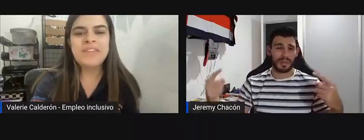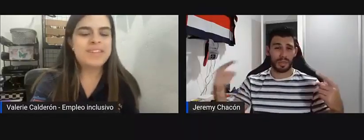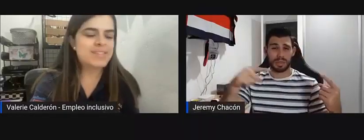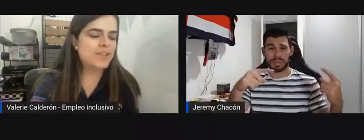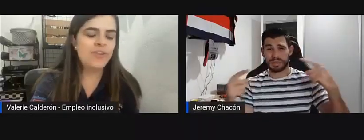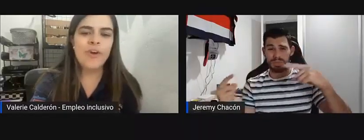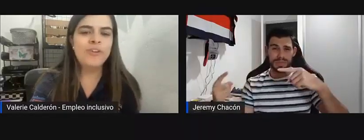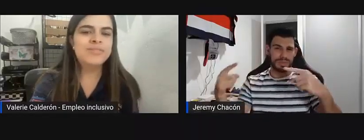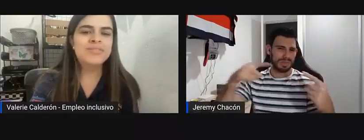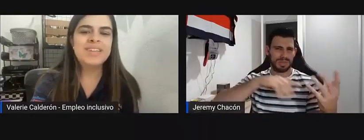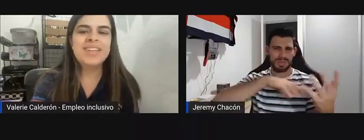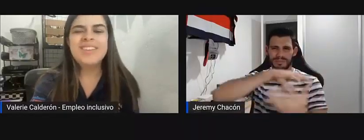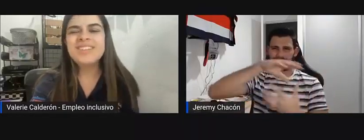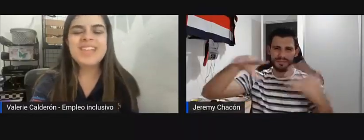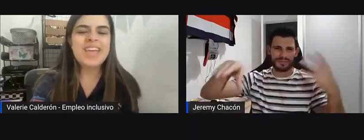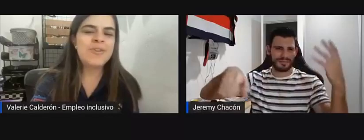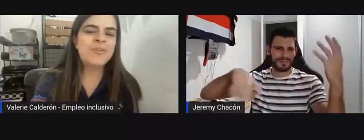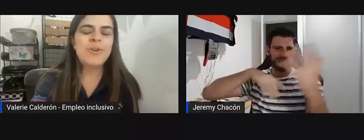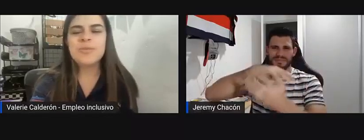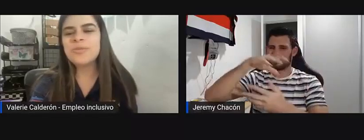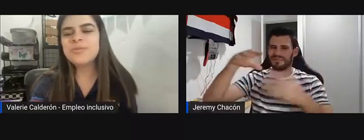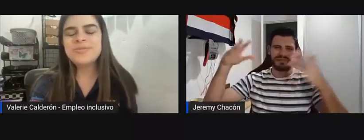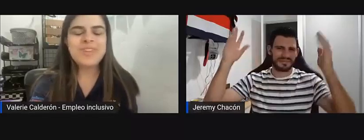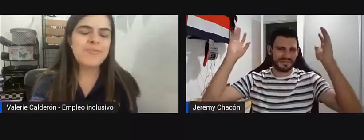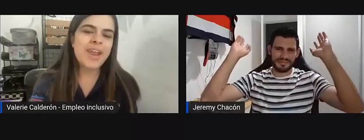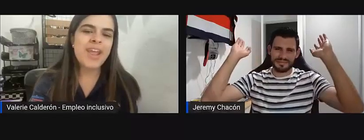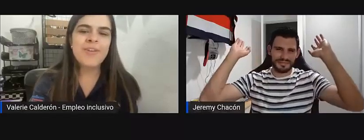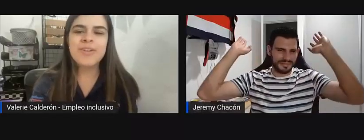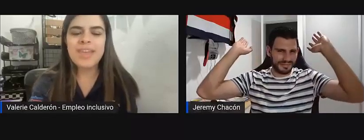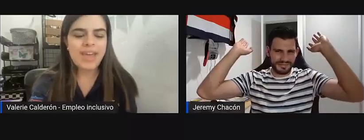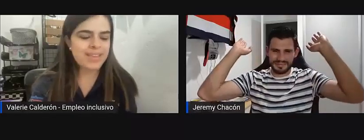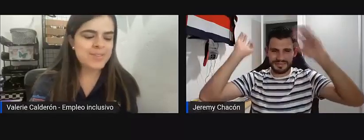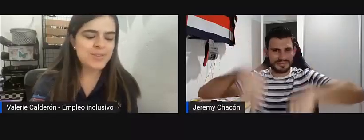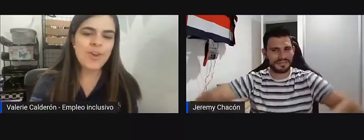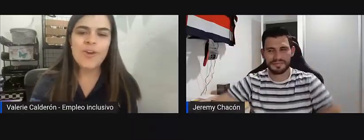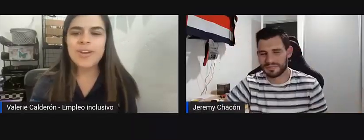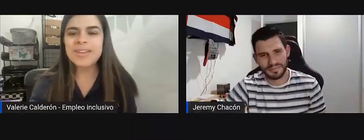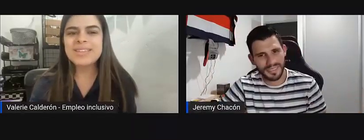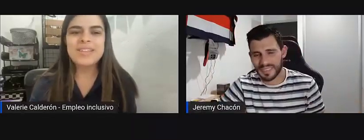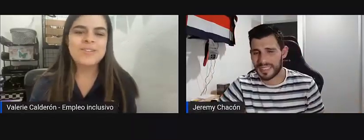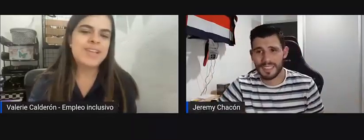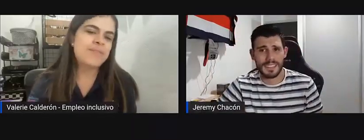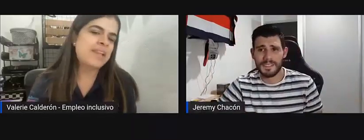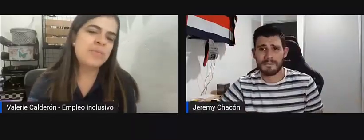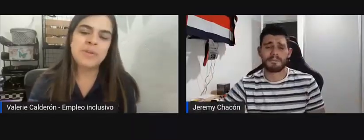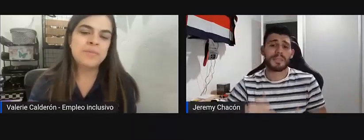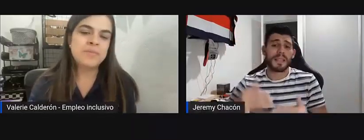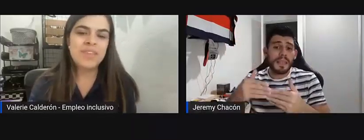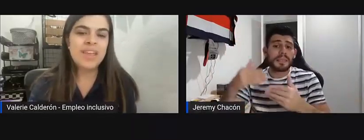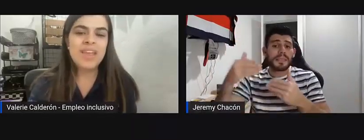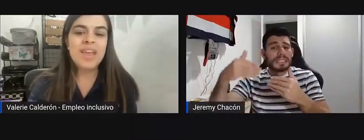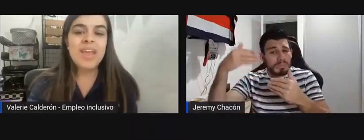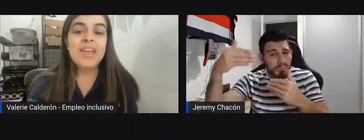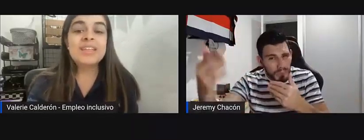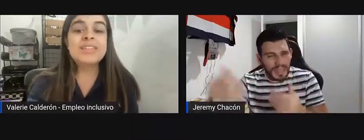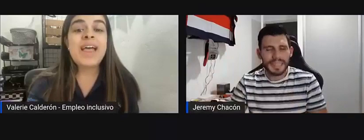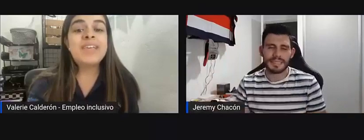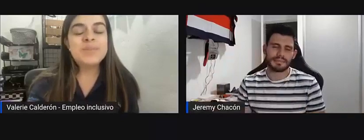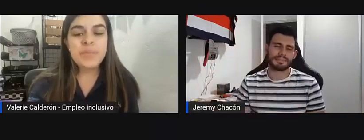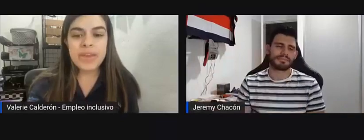una vez no entonces ahí hubo como un enredo verdad discusiones Entonces al final bueno ya después